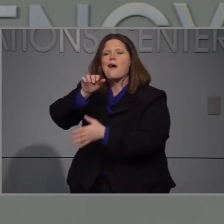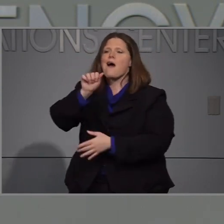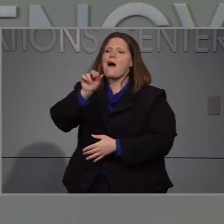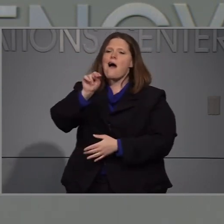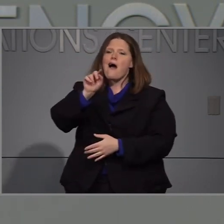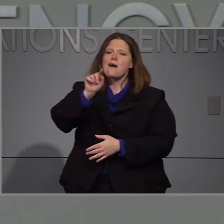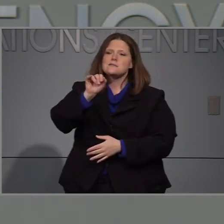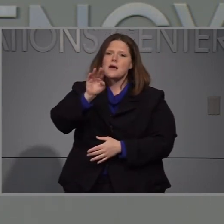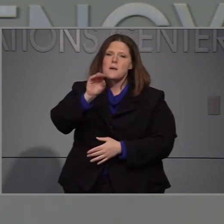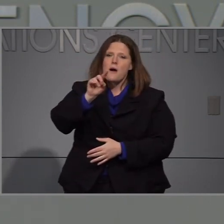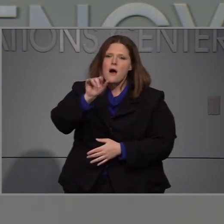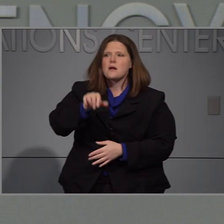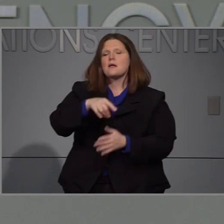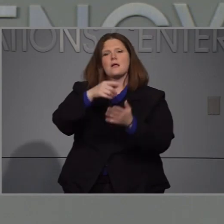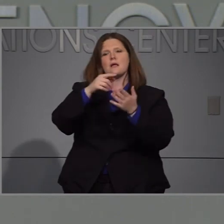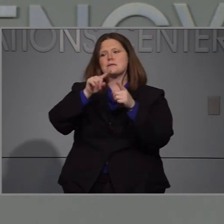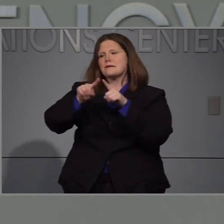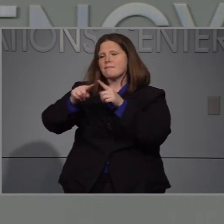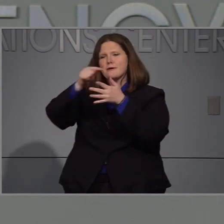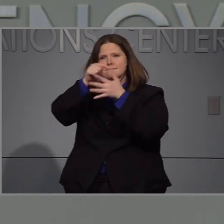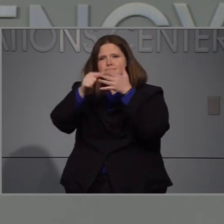Agradezco todo lo que están haciendo todos estos estudios de prevalencia, sobre